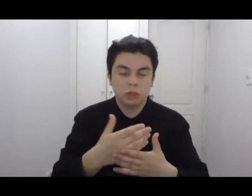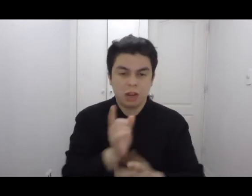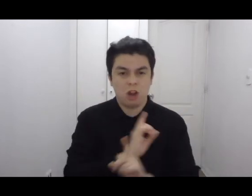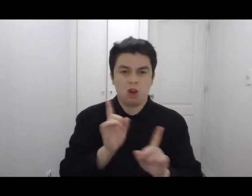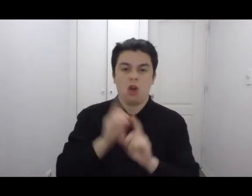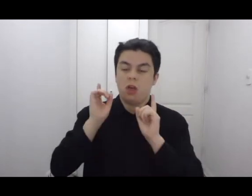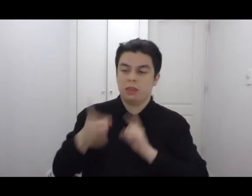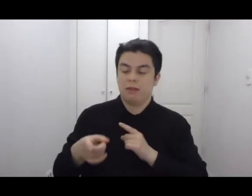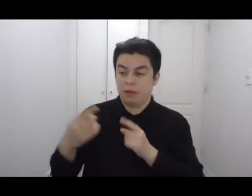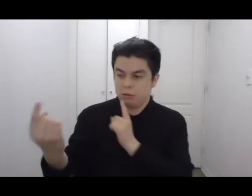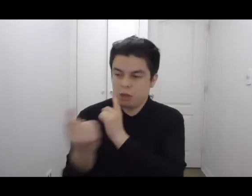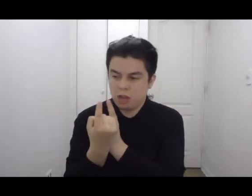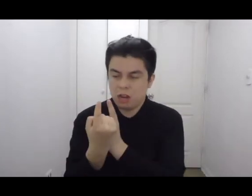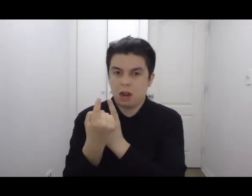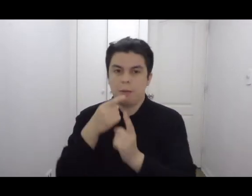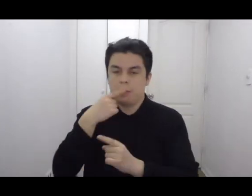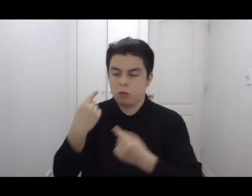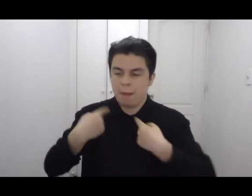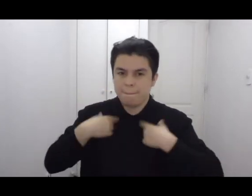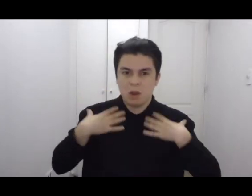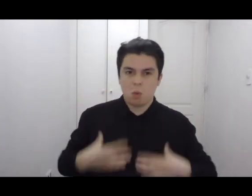va a funcionar además que todo tiene que ser personalizado para tu tipo de cuerpo tu